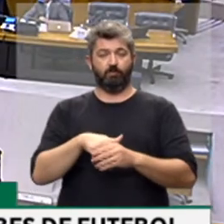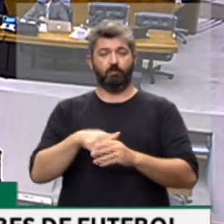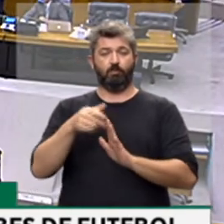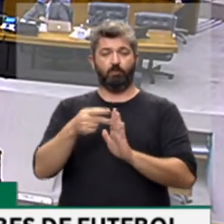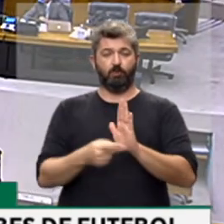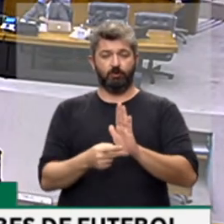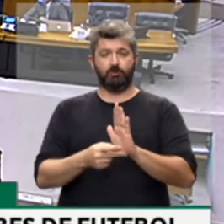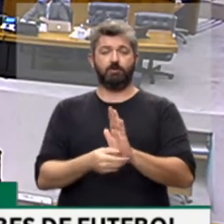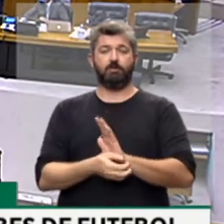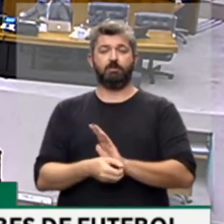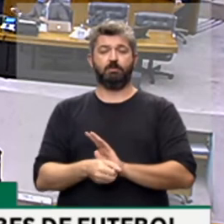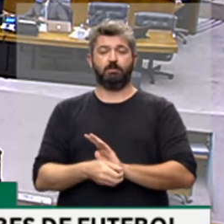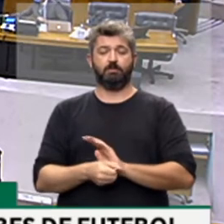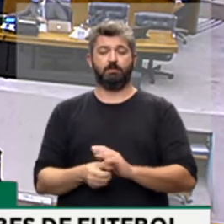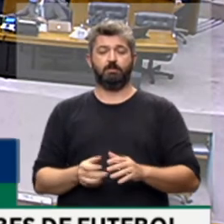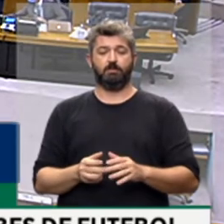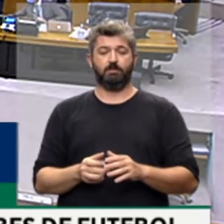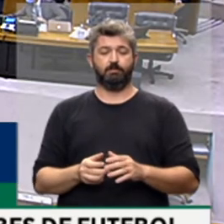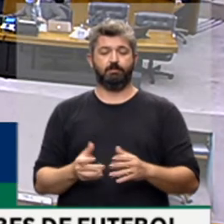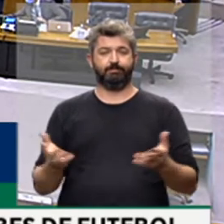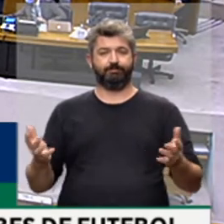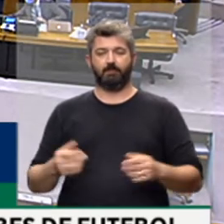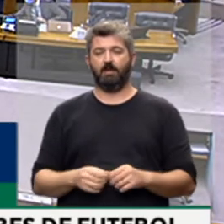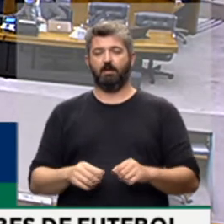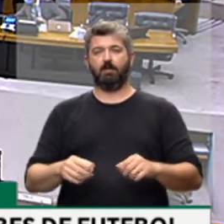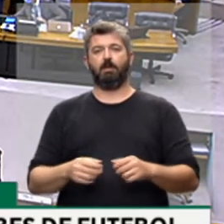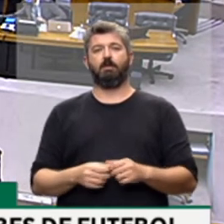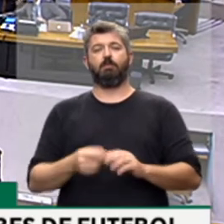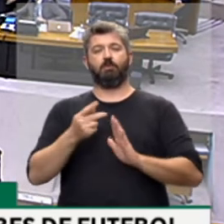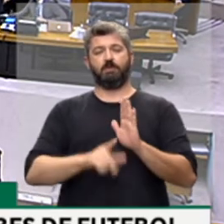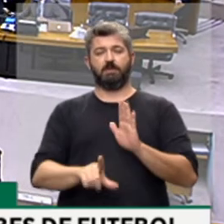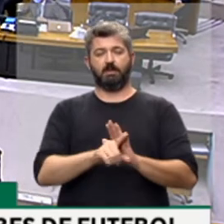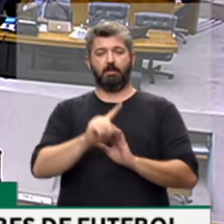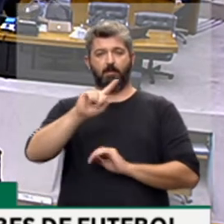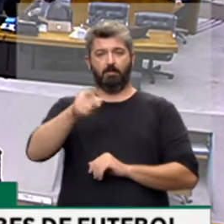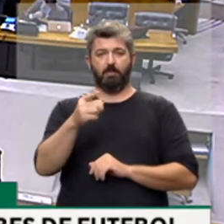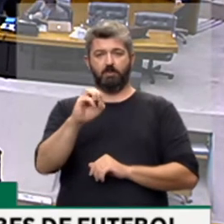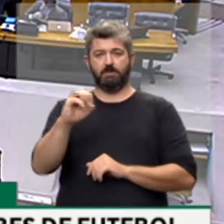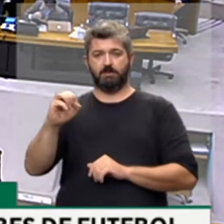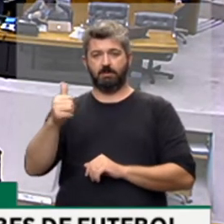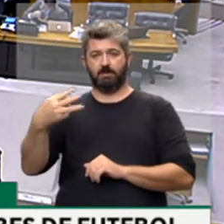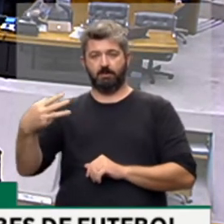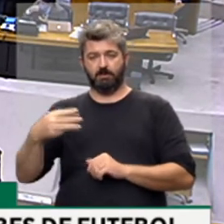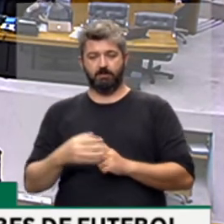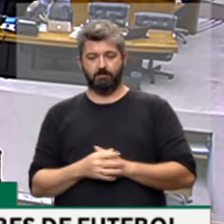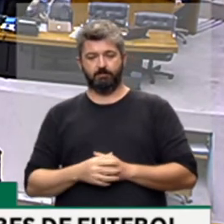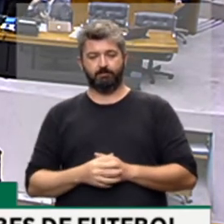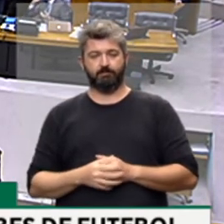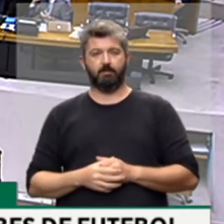FEDERAL, AO MESMO PROJETO. ESSE É O MEU VOTO, SENHOR PRESIDENTE. [PRESIDENTE]: